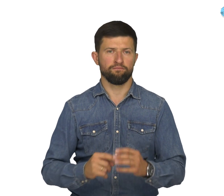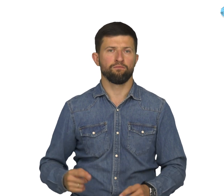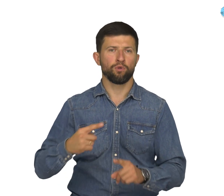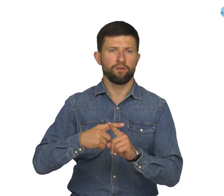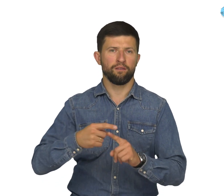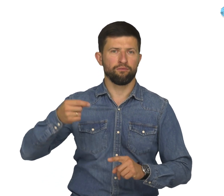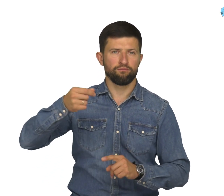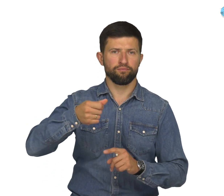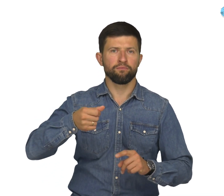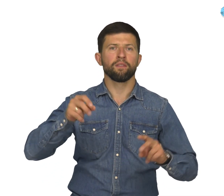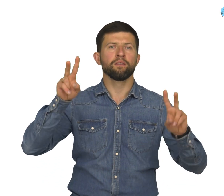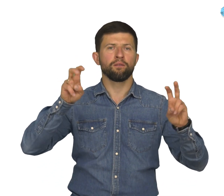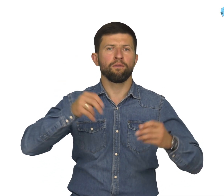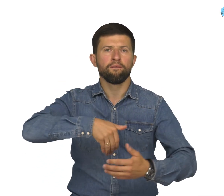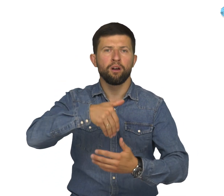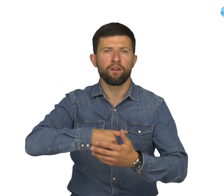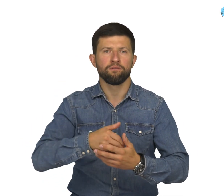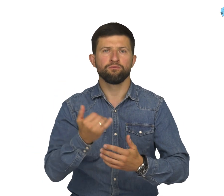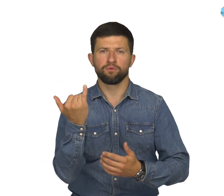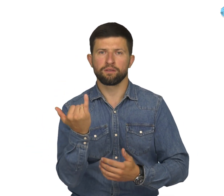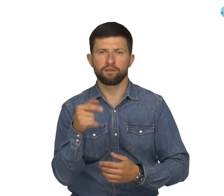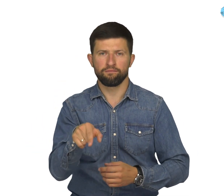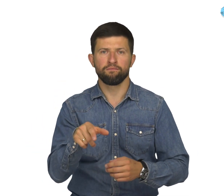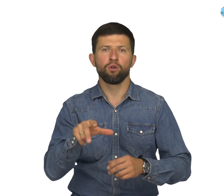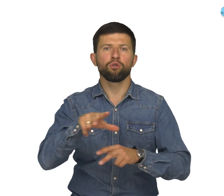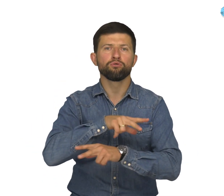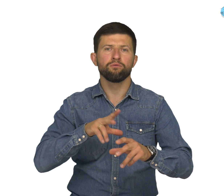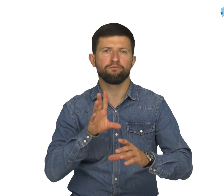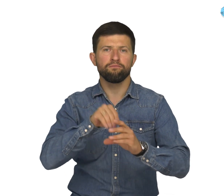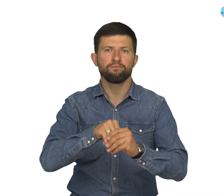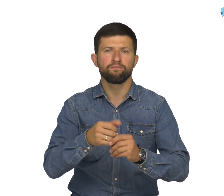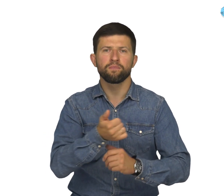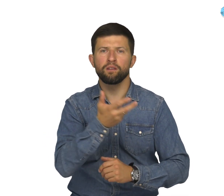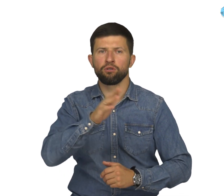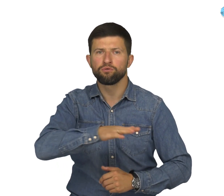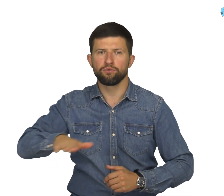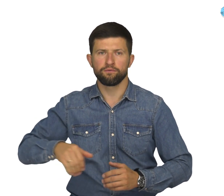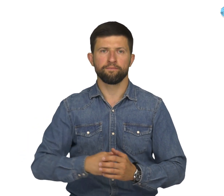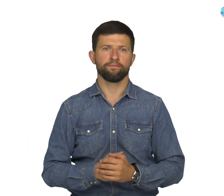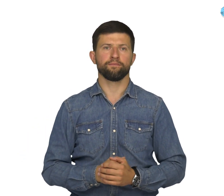Czwarte – dodatek z tytułu wychowywania dziecka w rodzinie wielodzietnej.